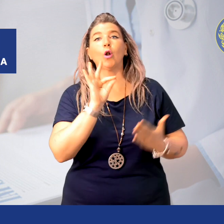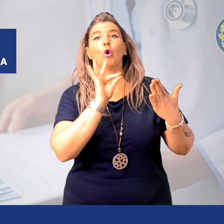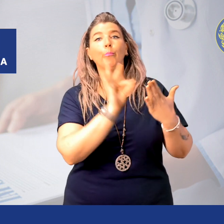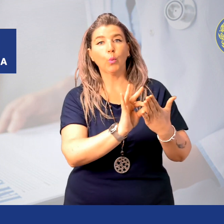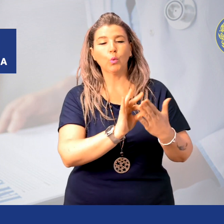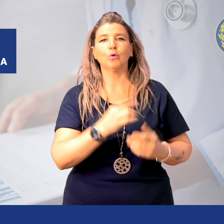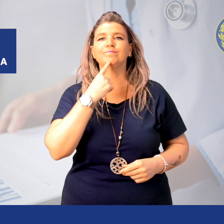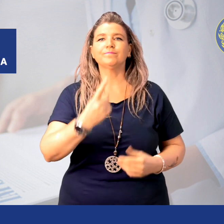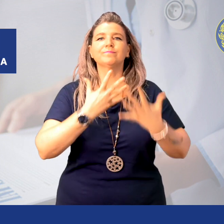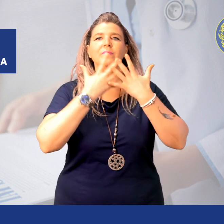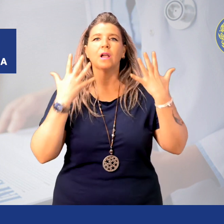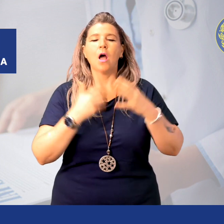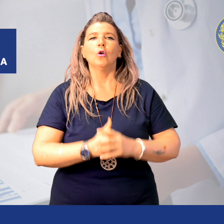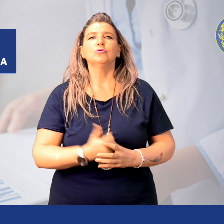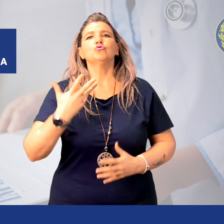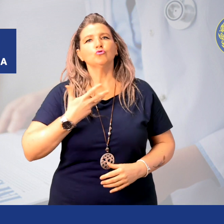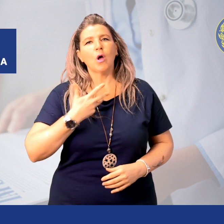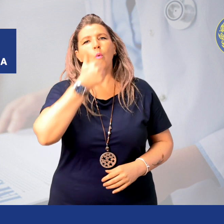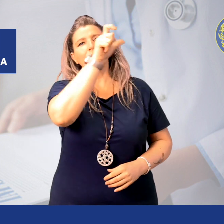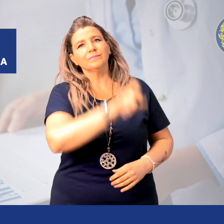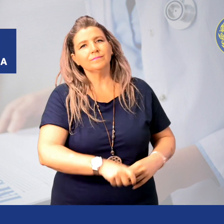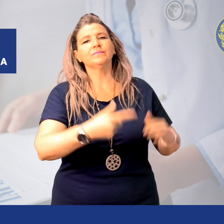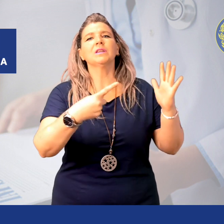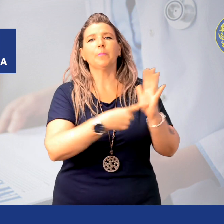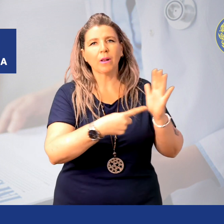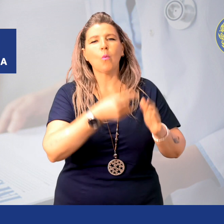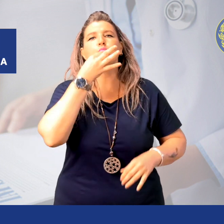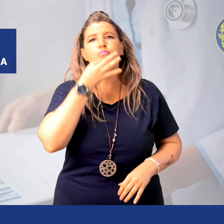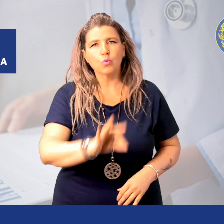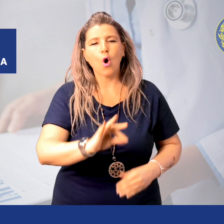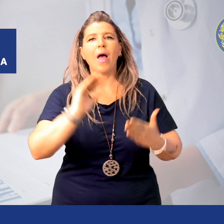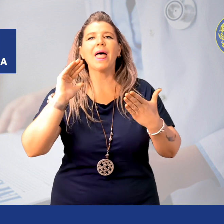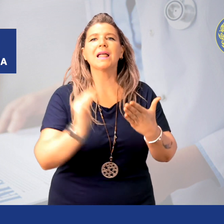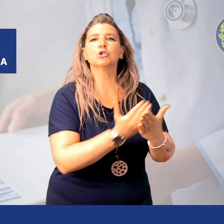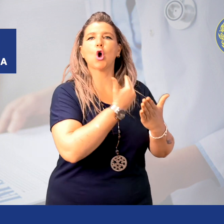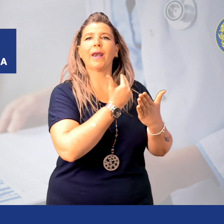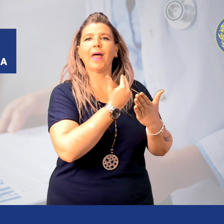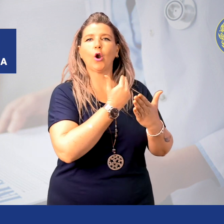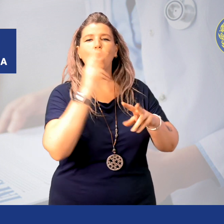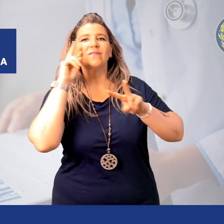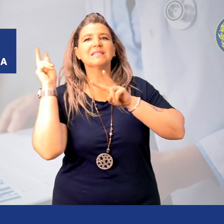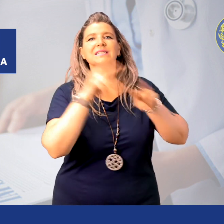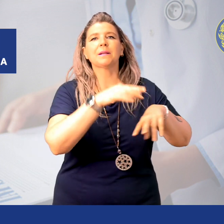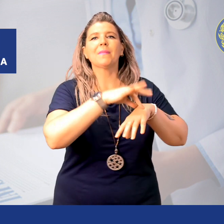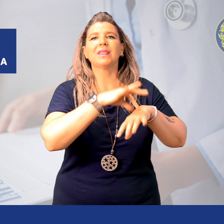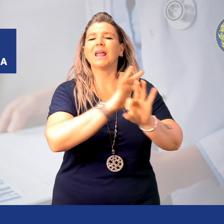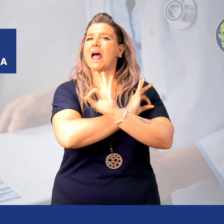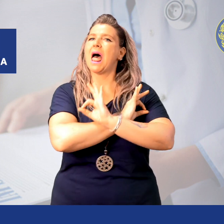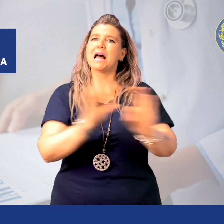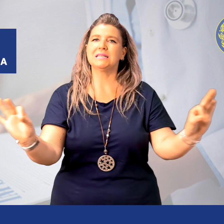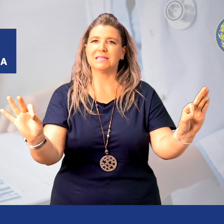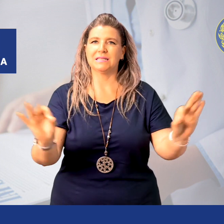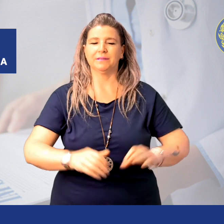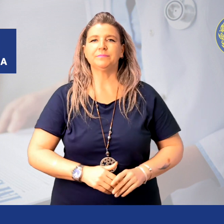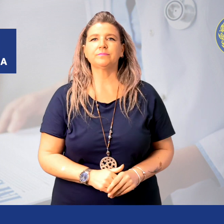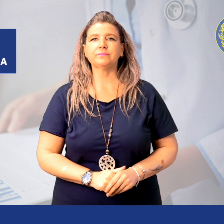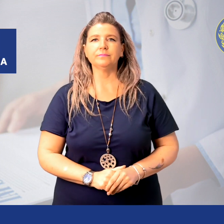Casi di esonero dalle visite fiscali